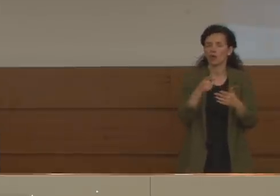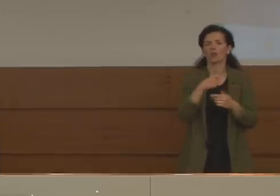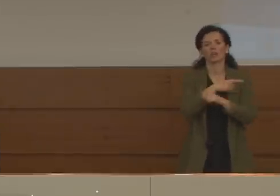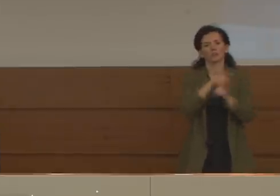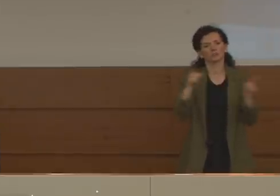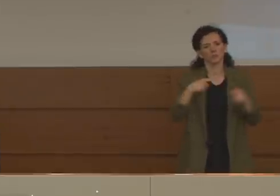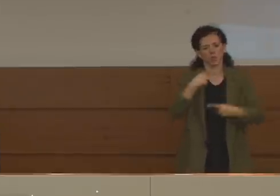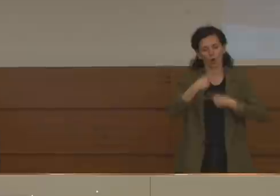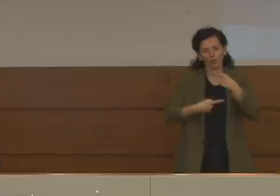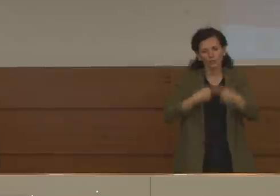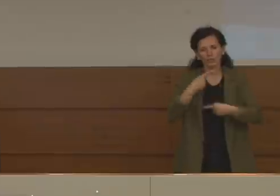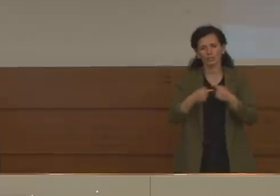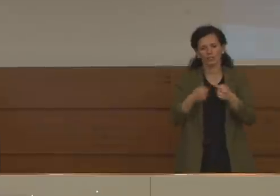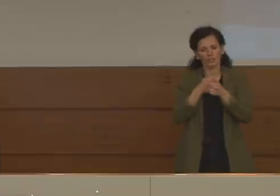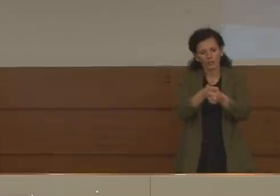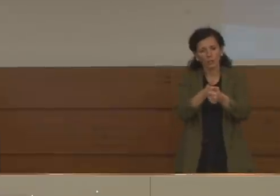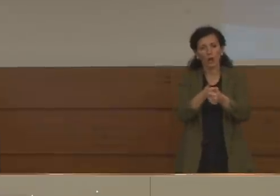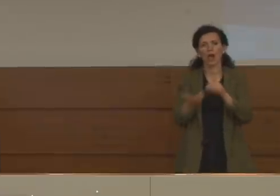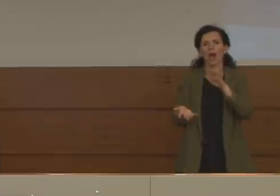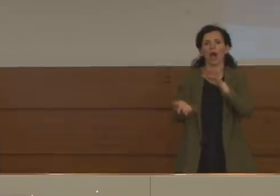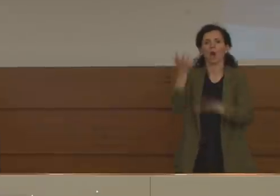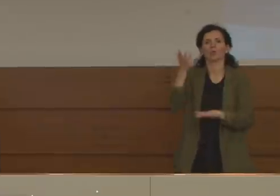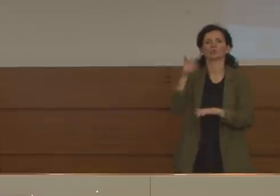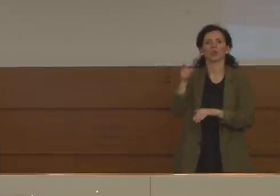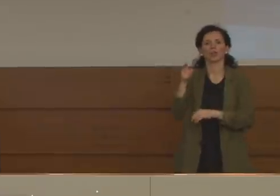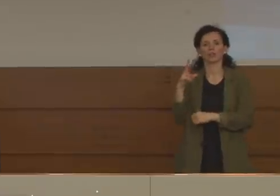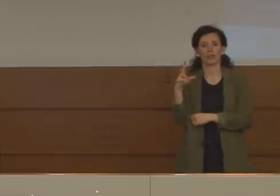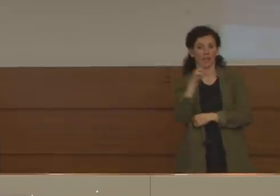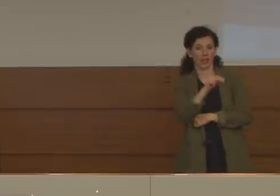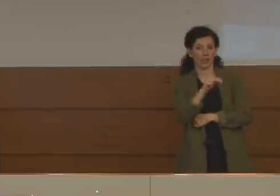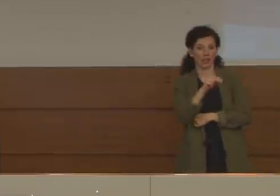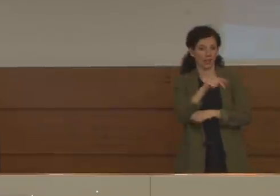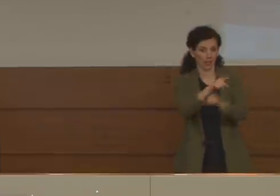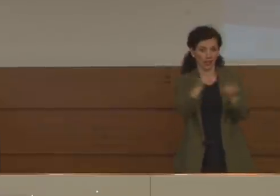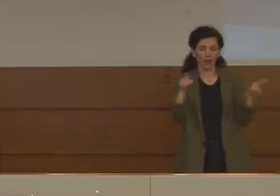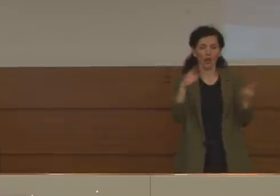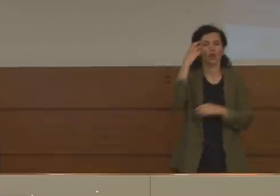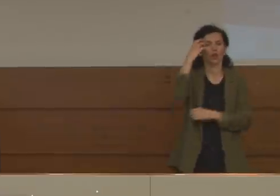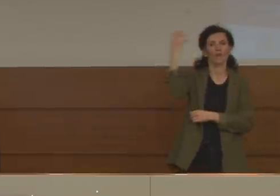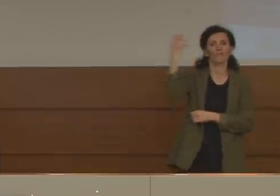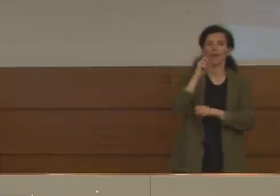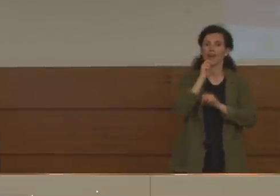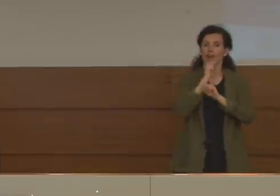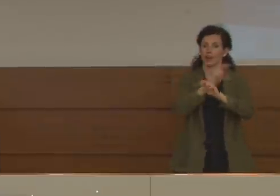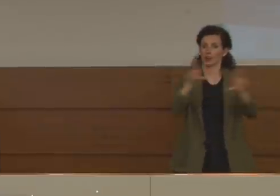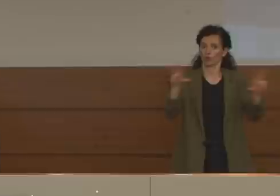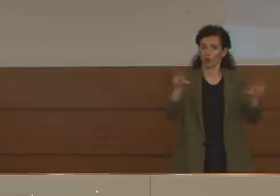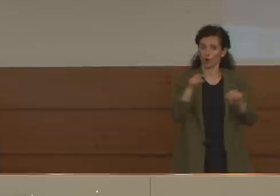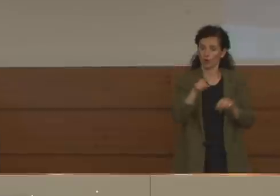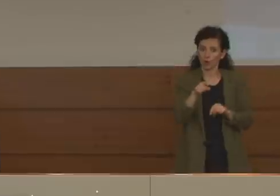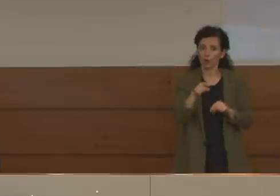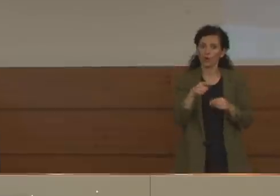date dalle autorità e in particolar modo anche dal Governo. Perché se noi vogliamo